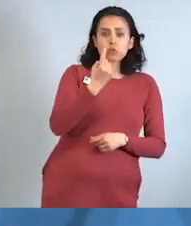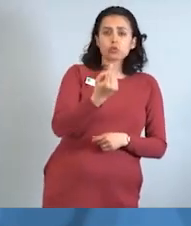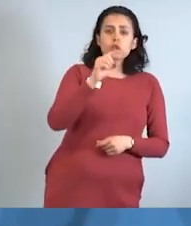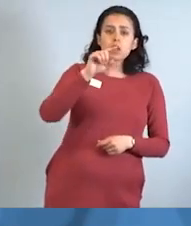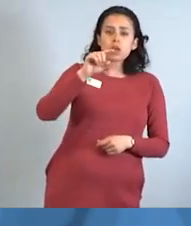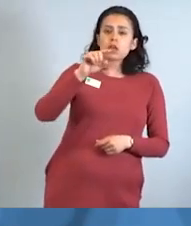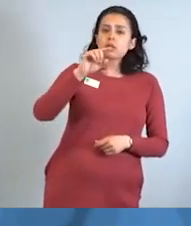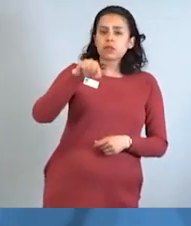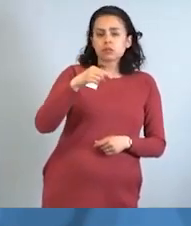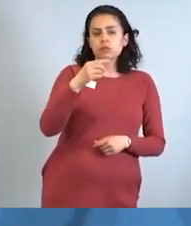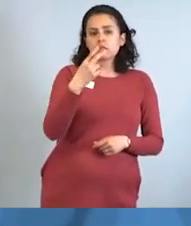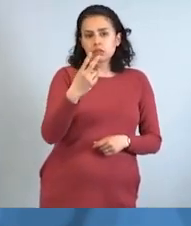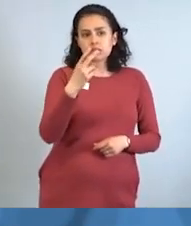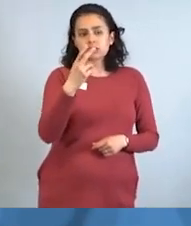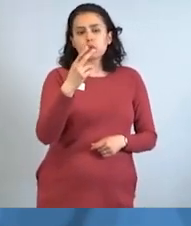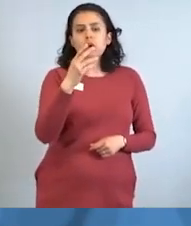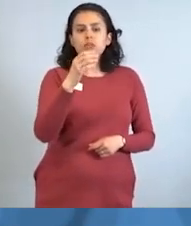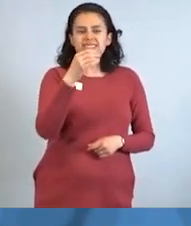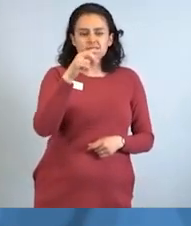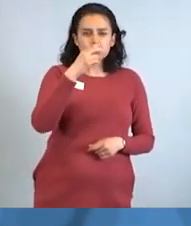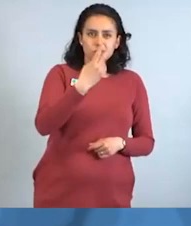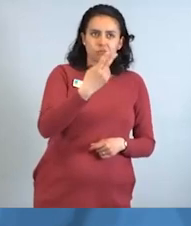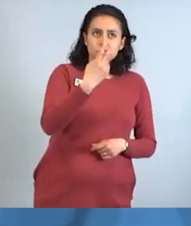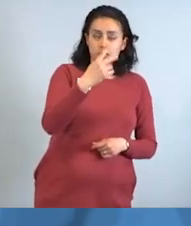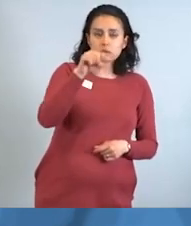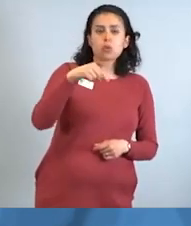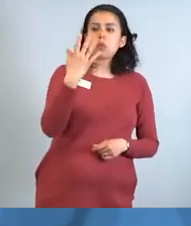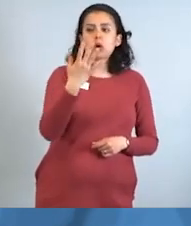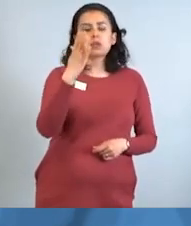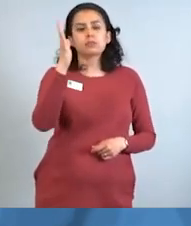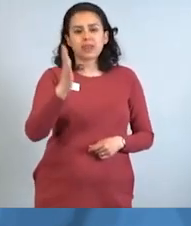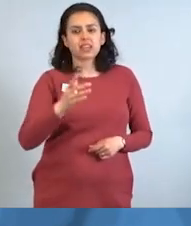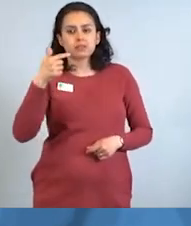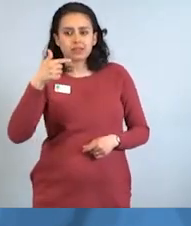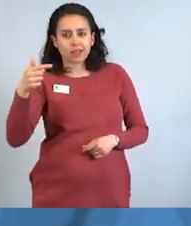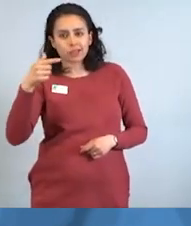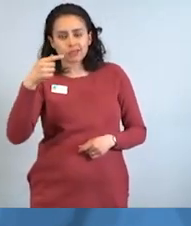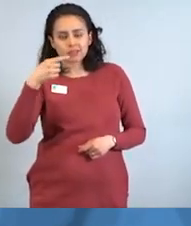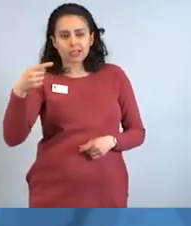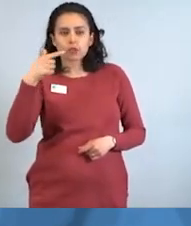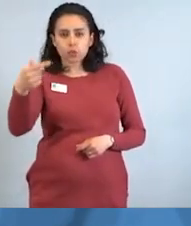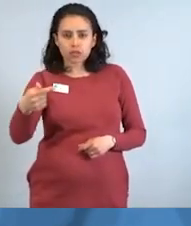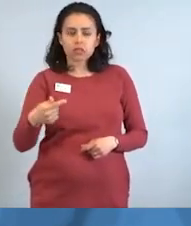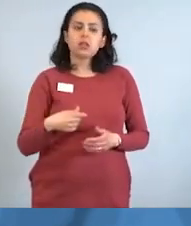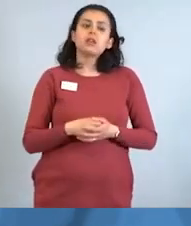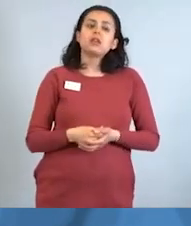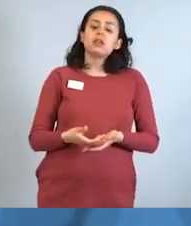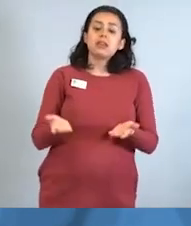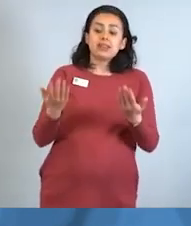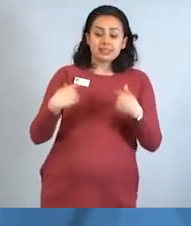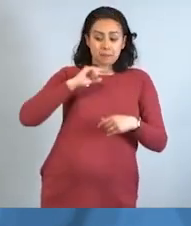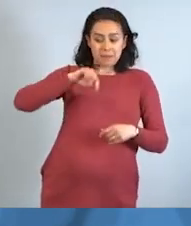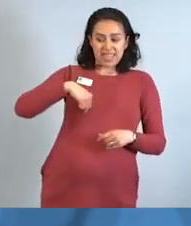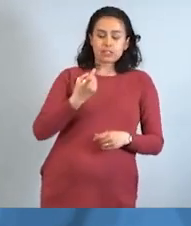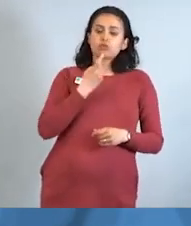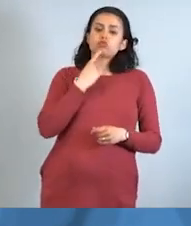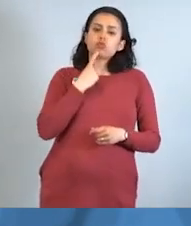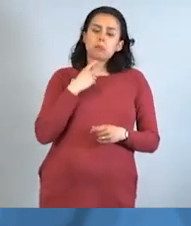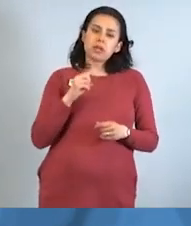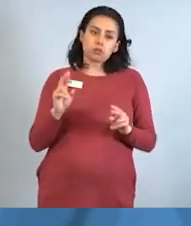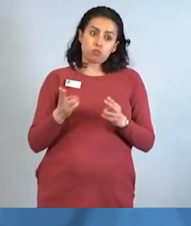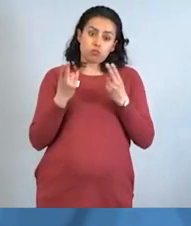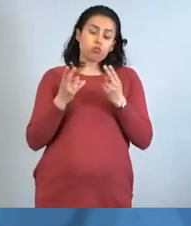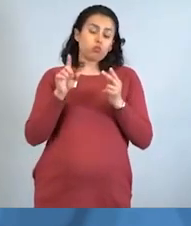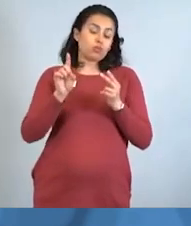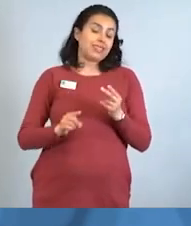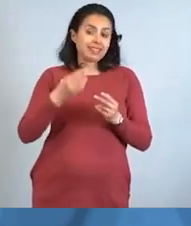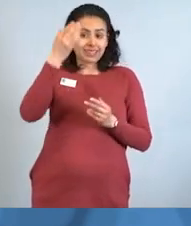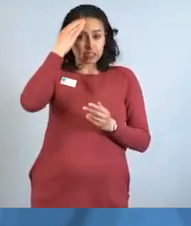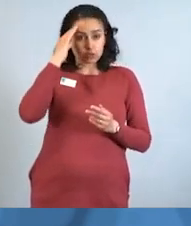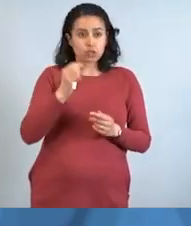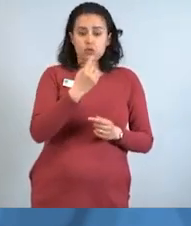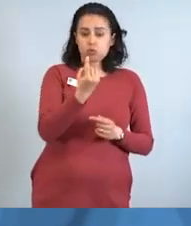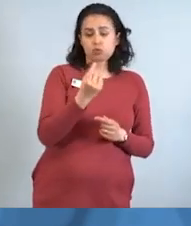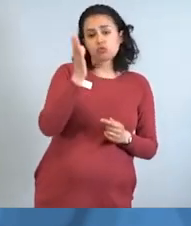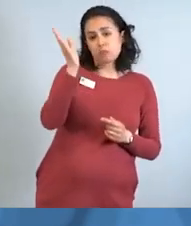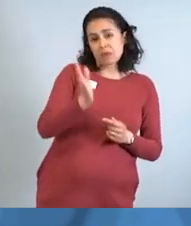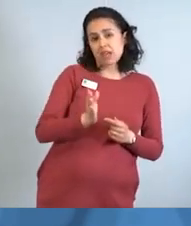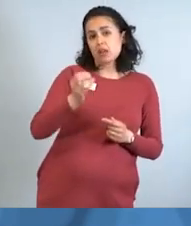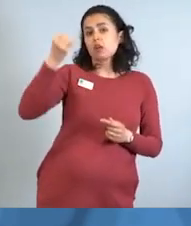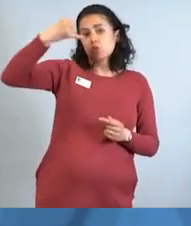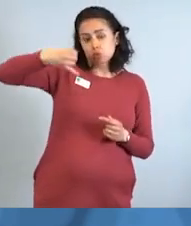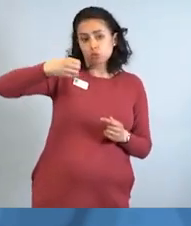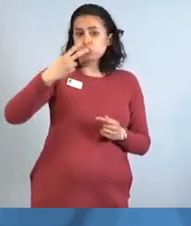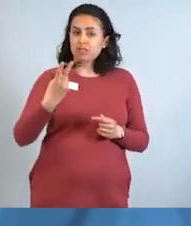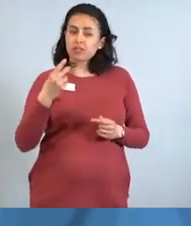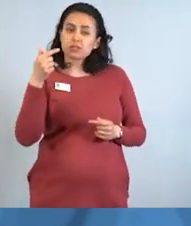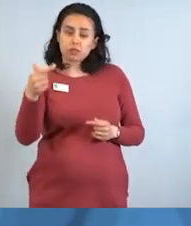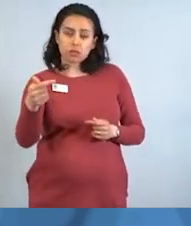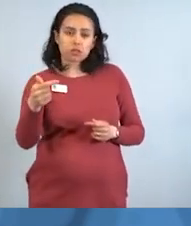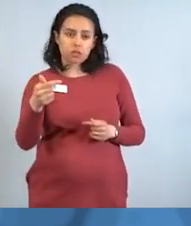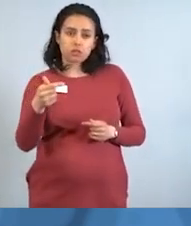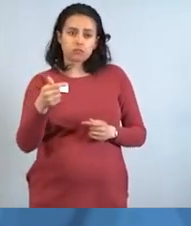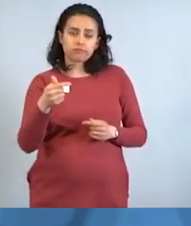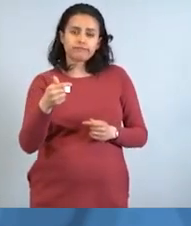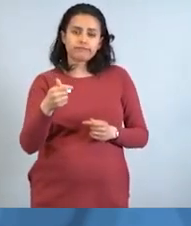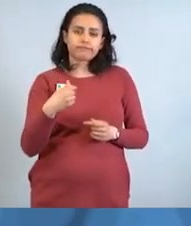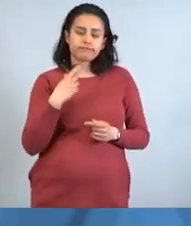ja Suomen tuoreimmat tiedot näyttävät olevan noin 1/62000 rokotettua eiliseen päivään mennessä.